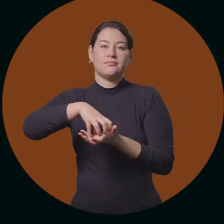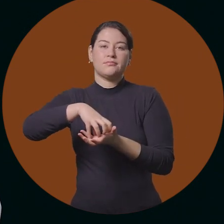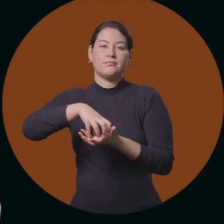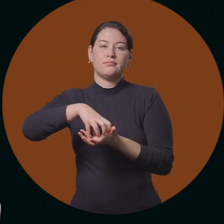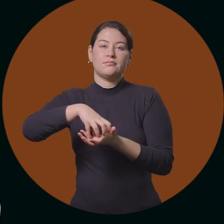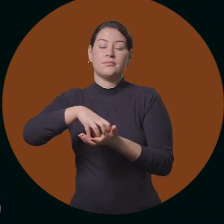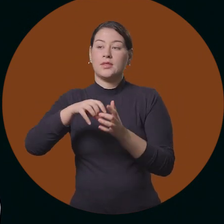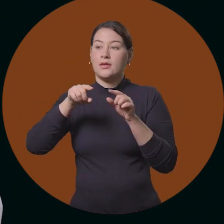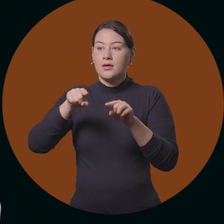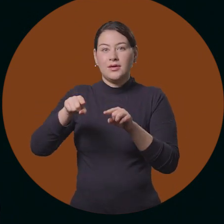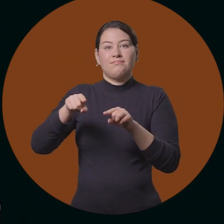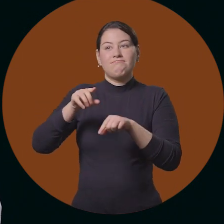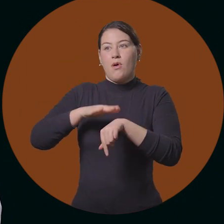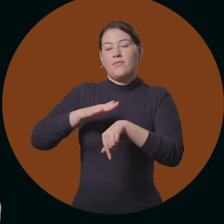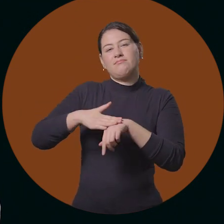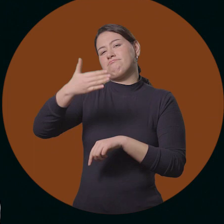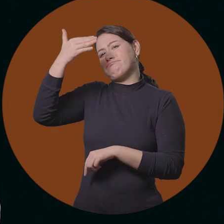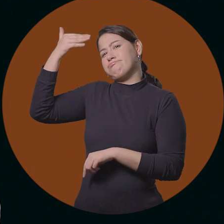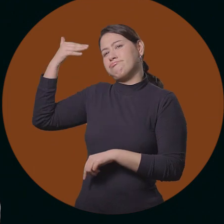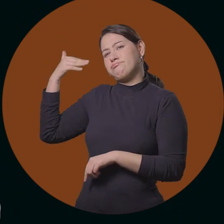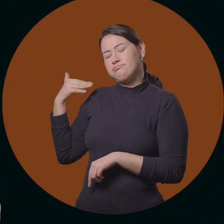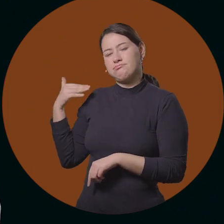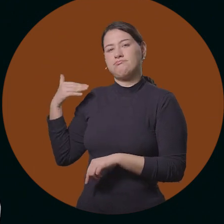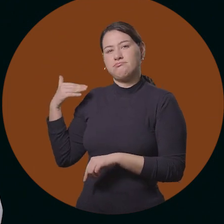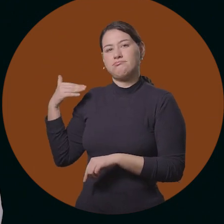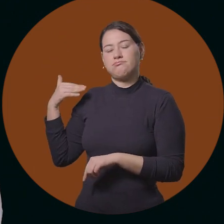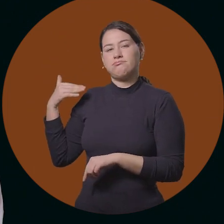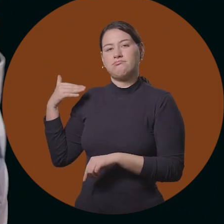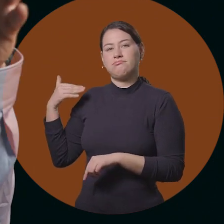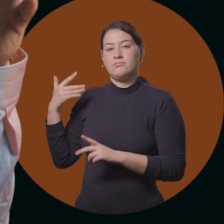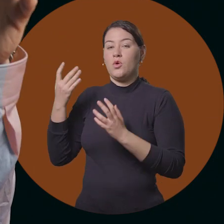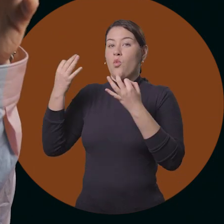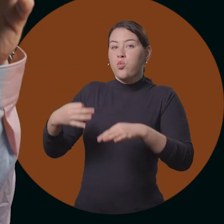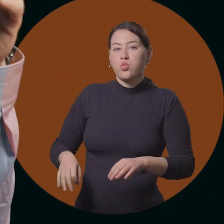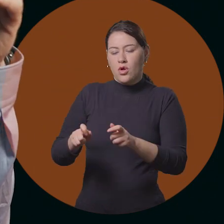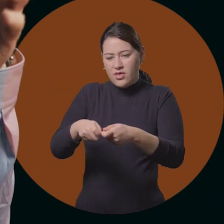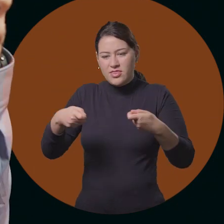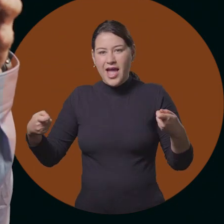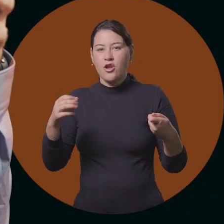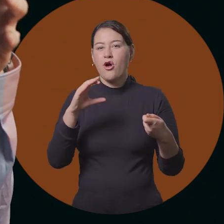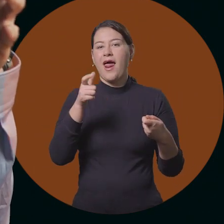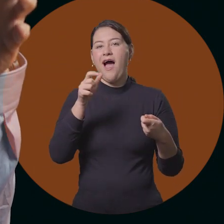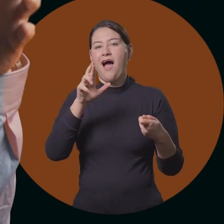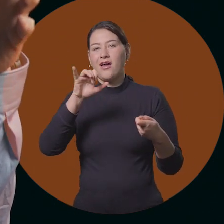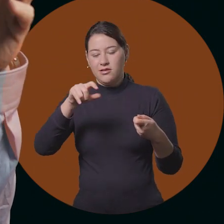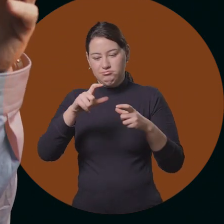y en ese momento aparece en el diario, en el Clarín, en los clasificados,